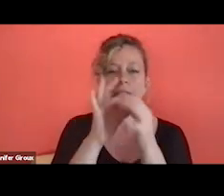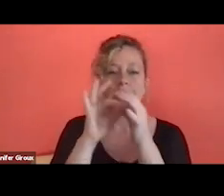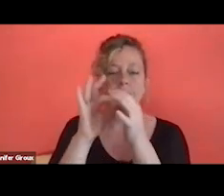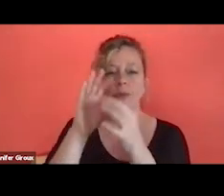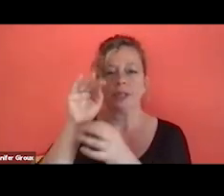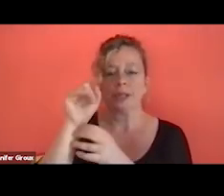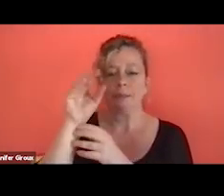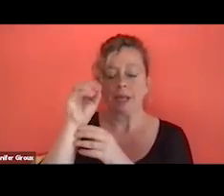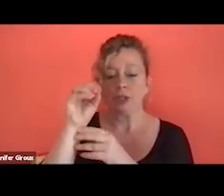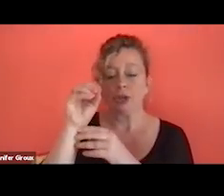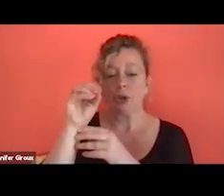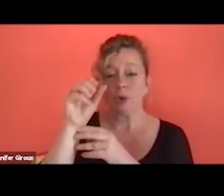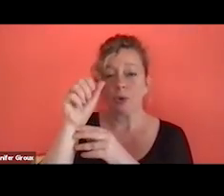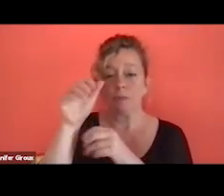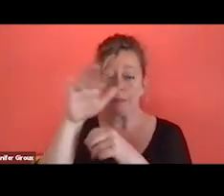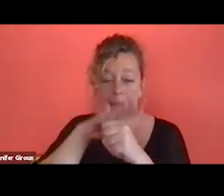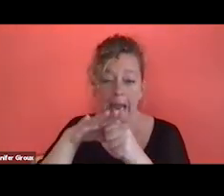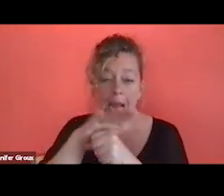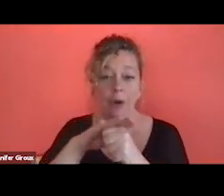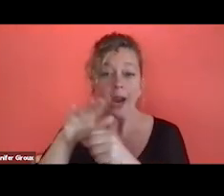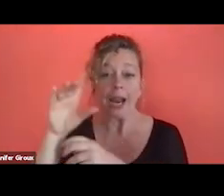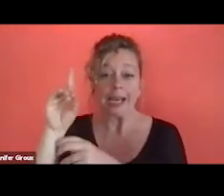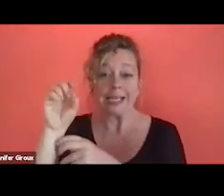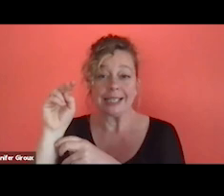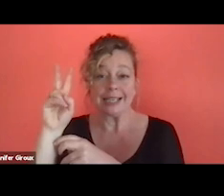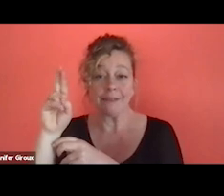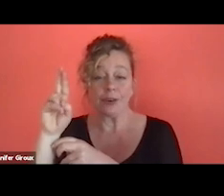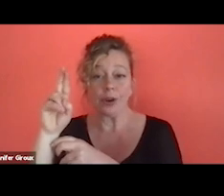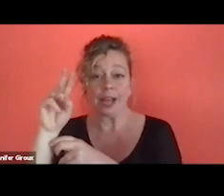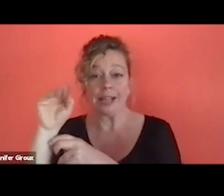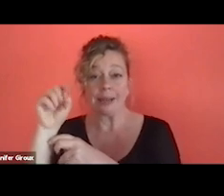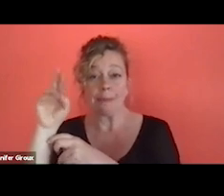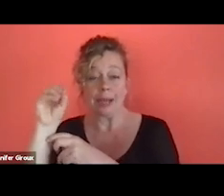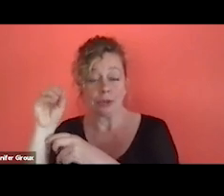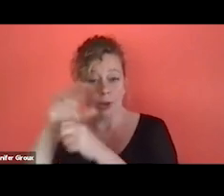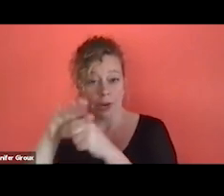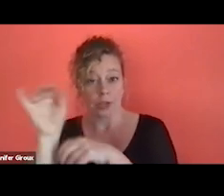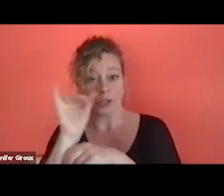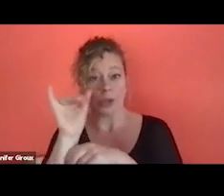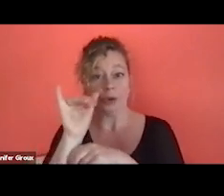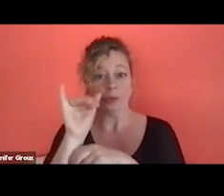y luego realizamos esfuerzos de alcance en todo el estado. En el Centro de Salud de Stout Street,